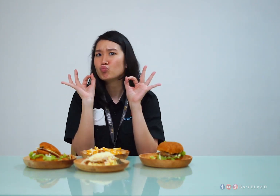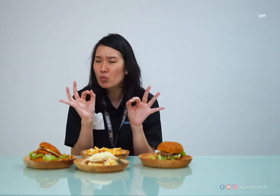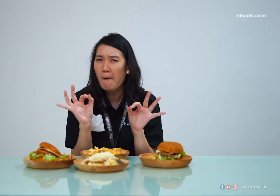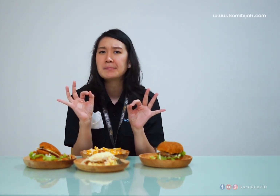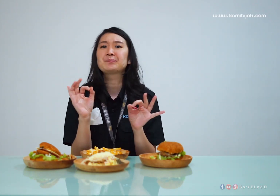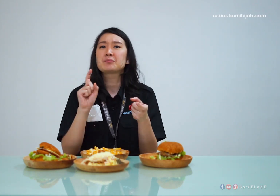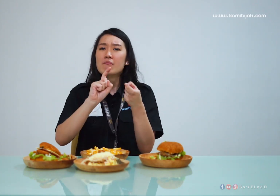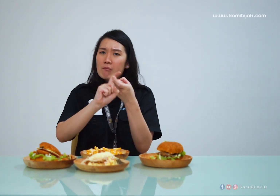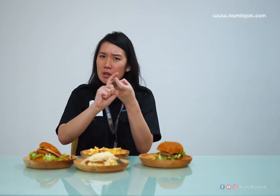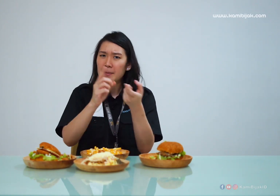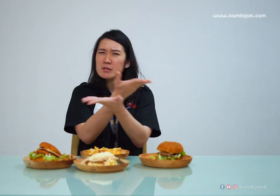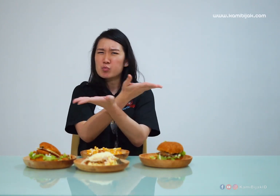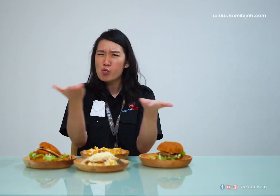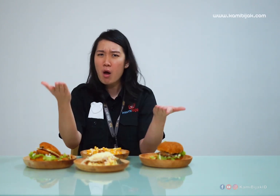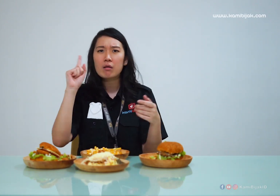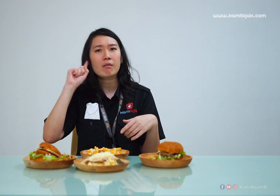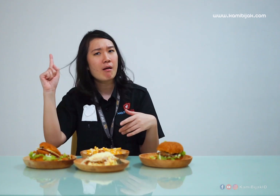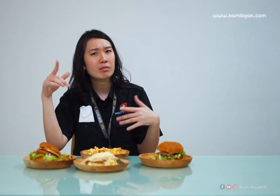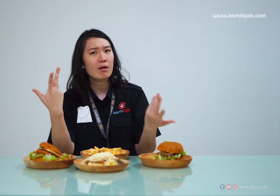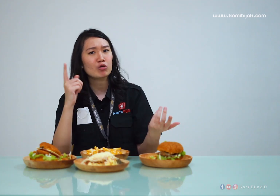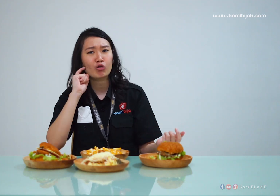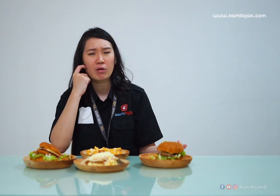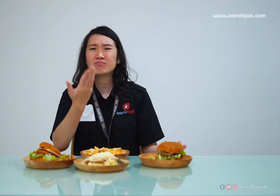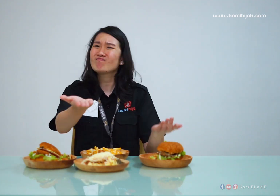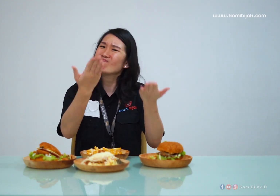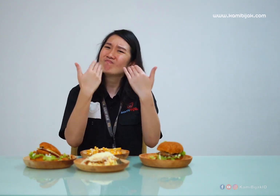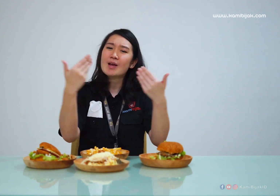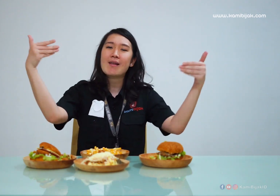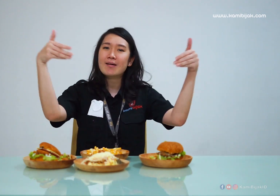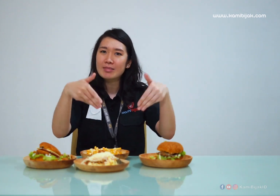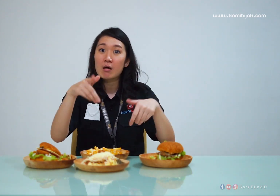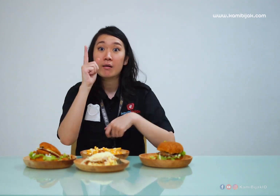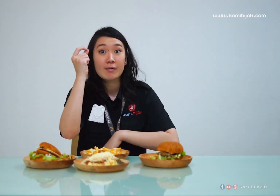Mantap! Teman-teman semua Dengar atau Tuli, ayo datang.